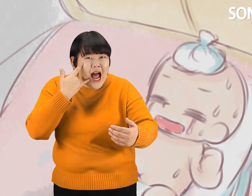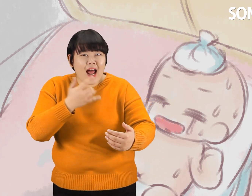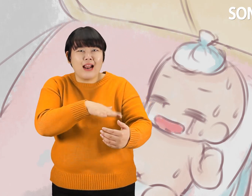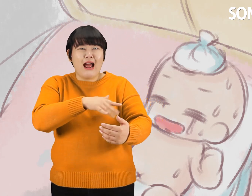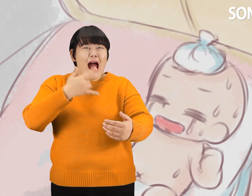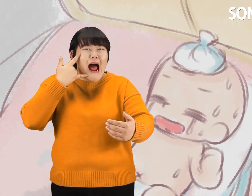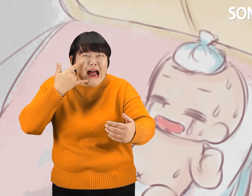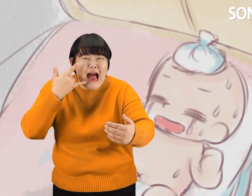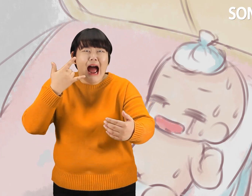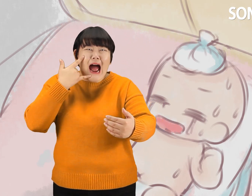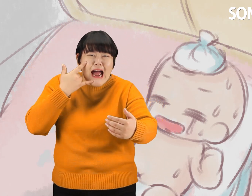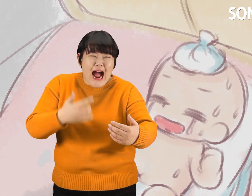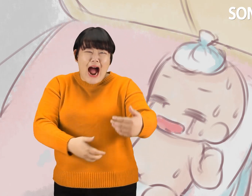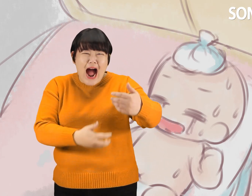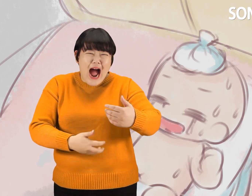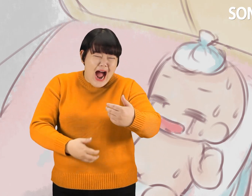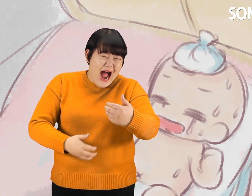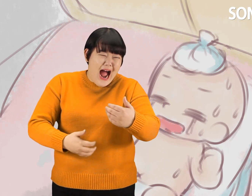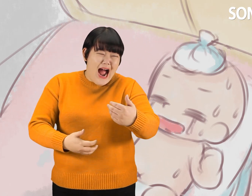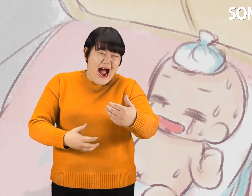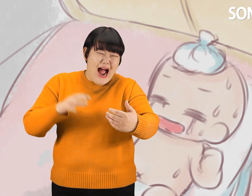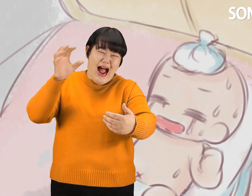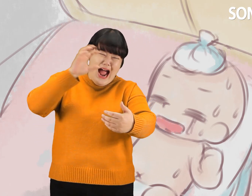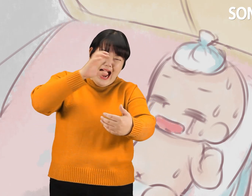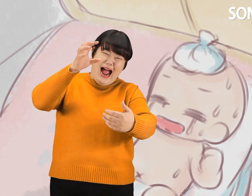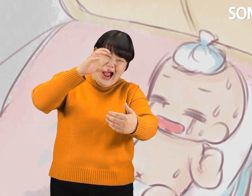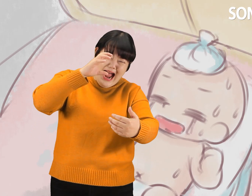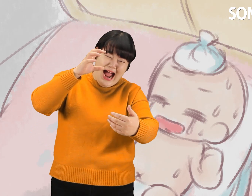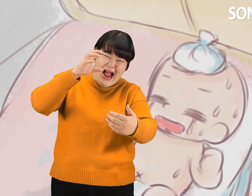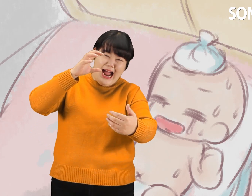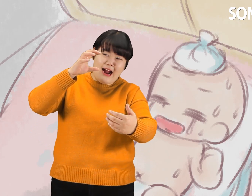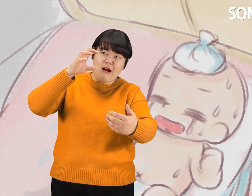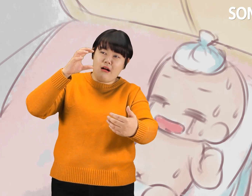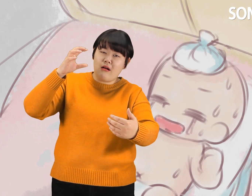「ヘレン！ヘレン！ここを見て！」